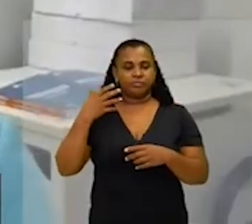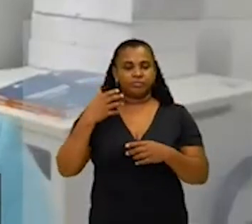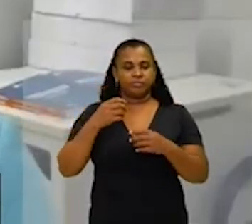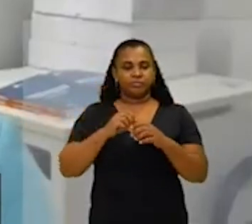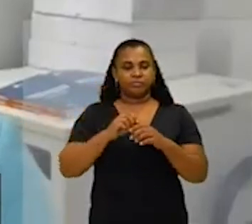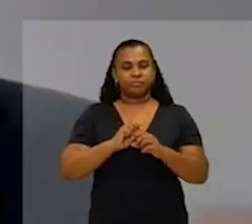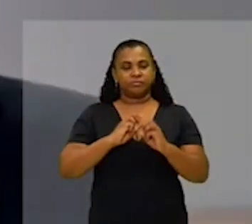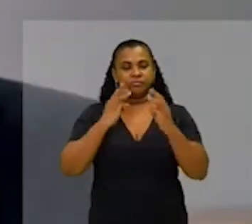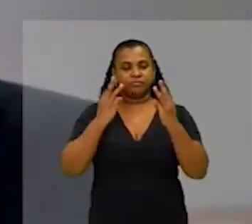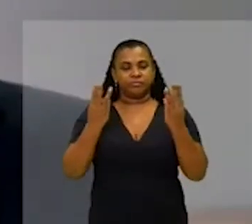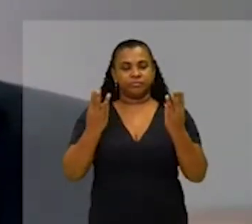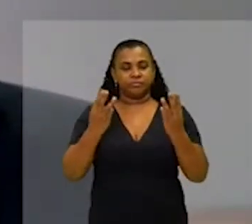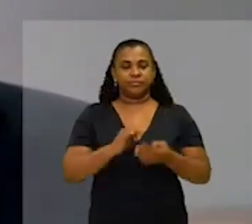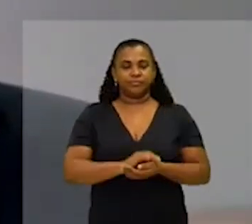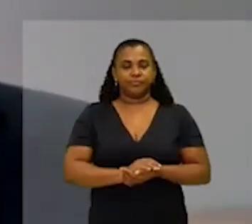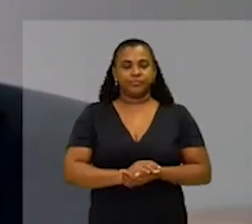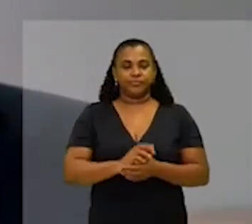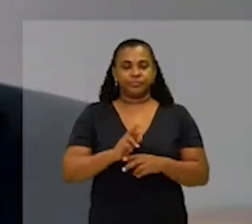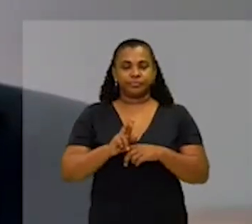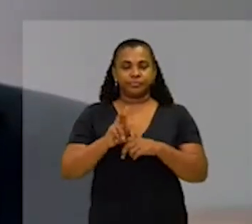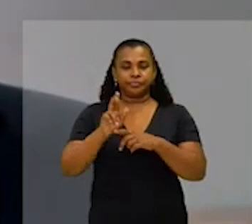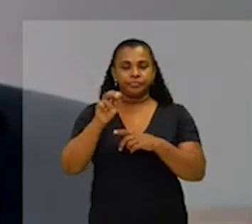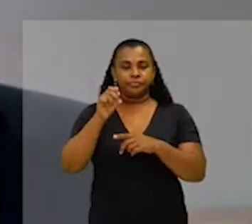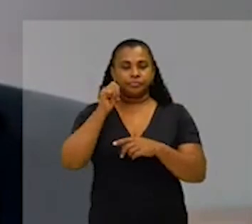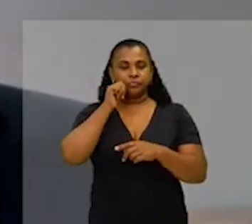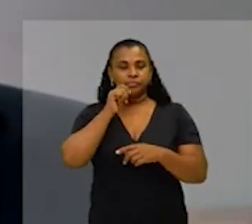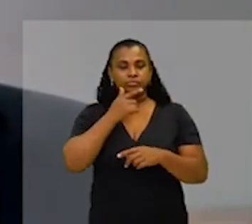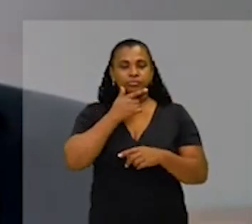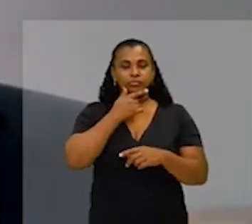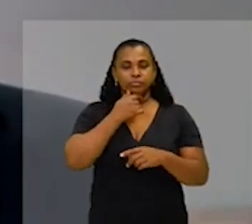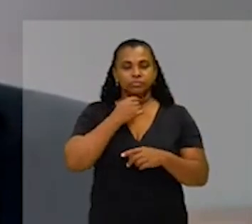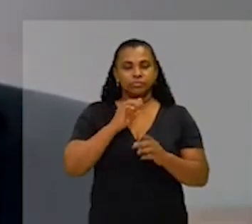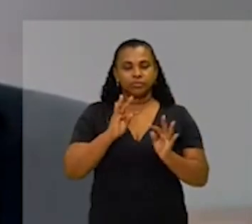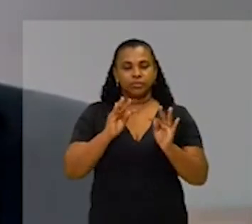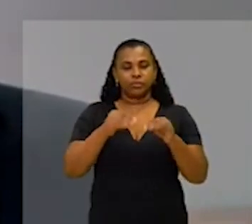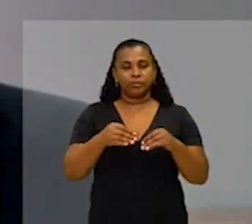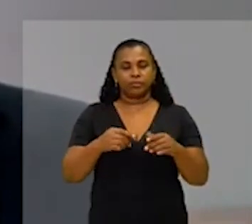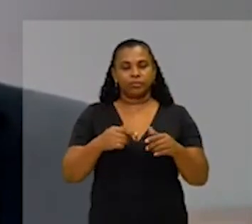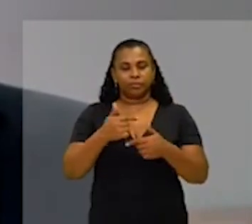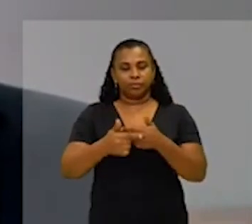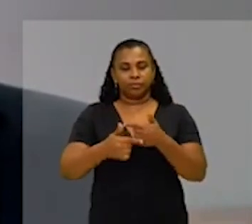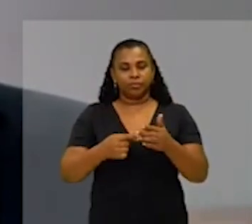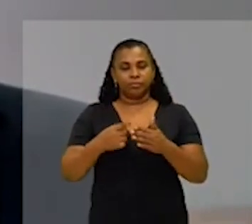Olá senhoras e senhores concluídos os trabalhos deste primeiro dia do